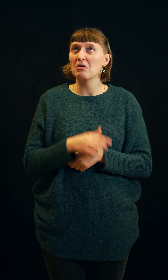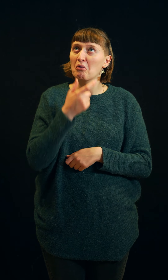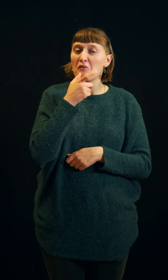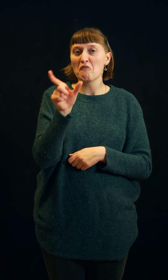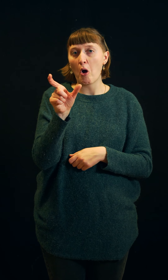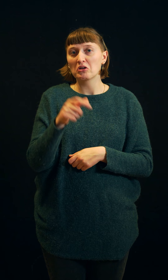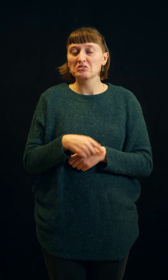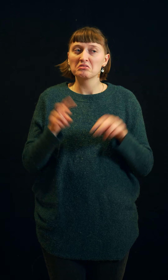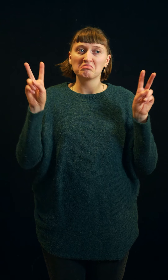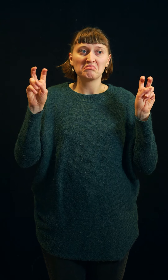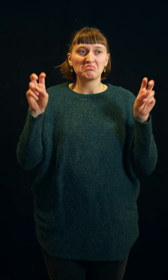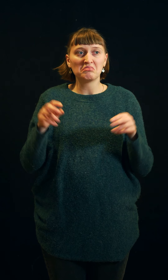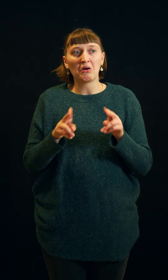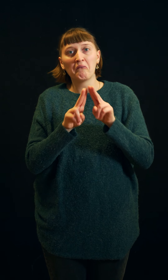„Friedlich“ und „Konfliktlösung“, das sind generell Fremdwörter.